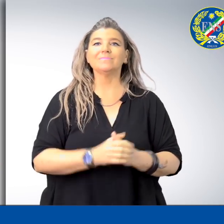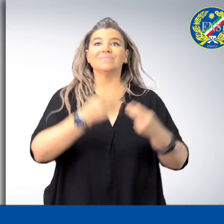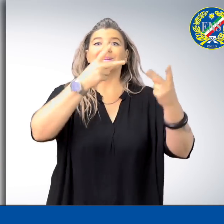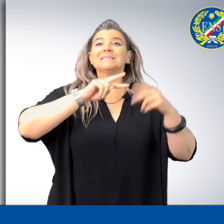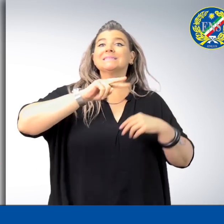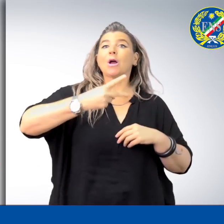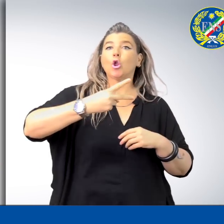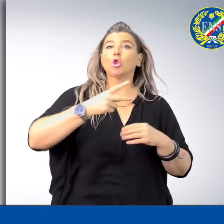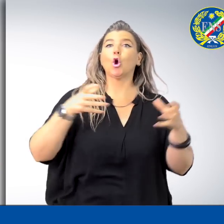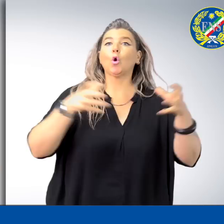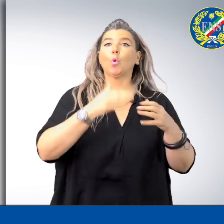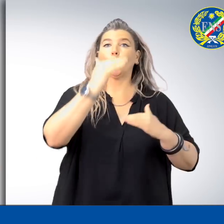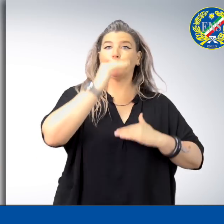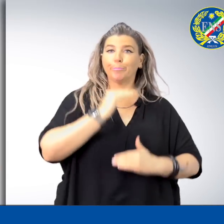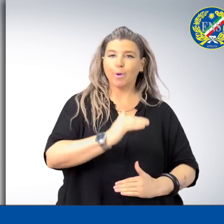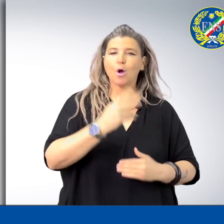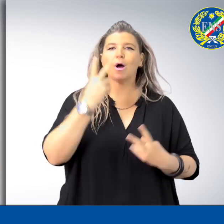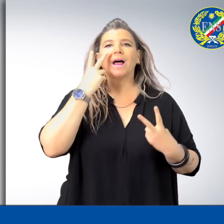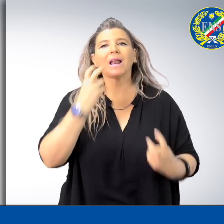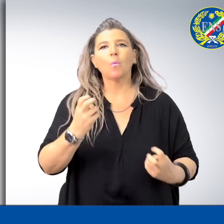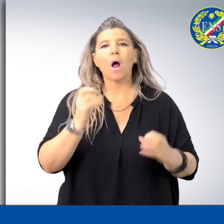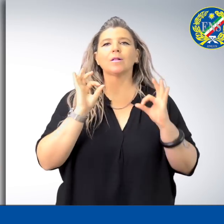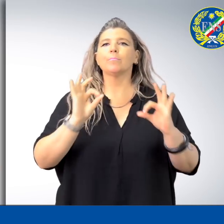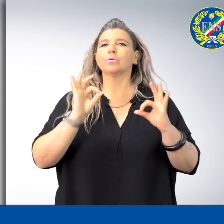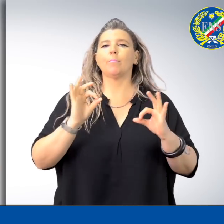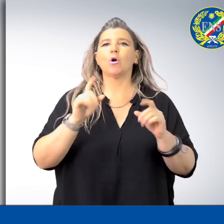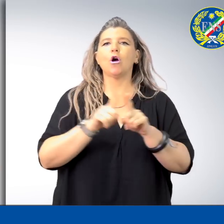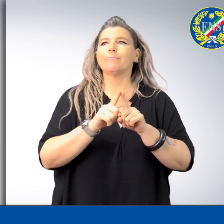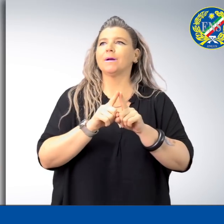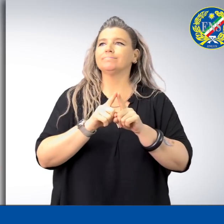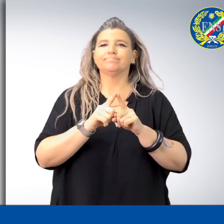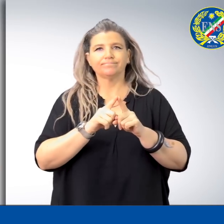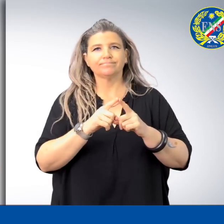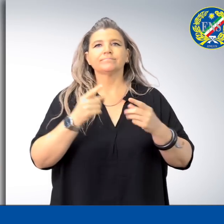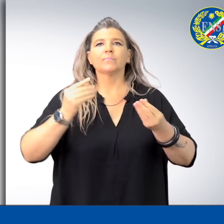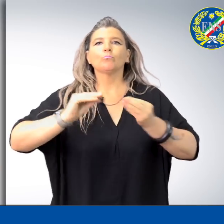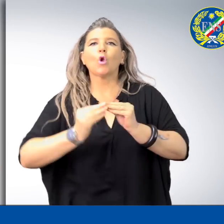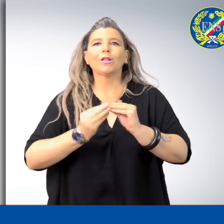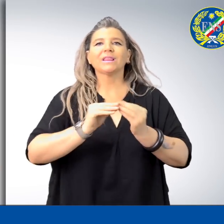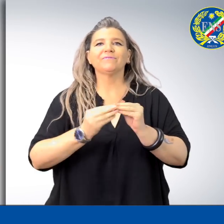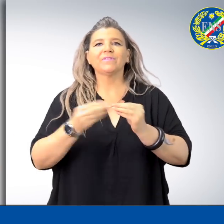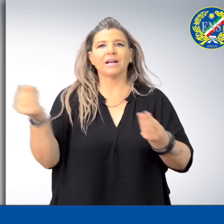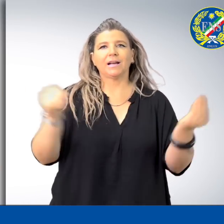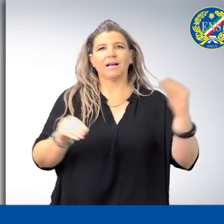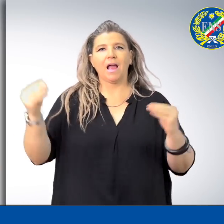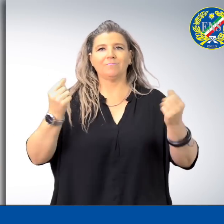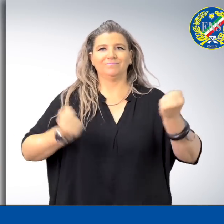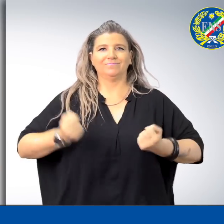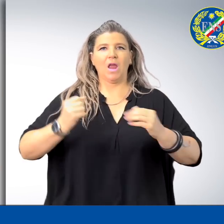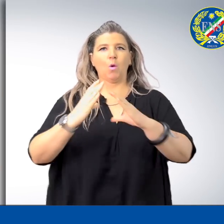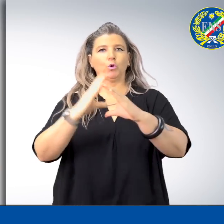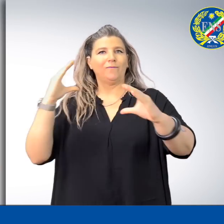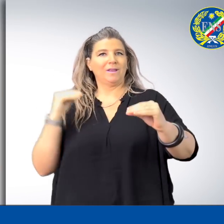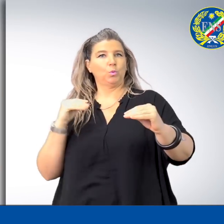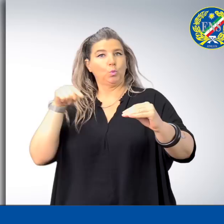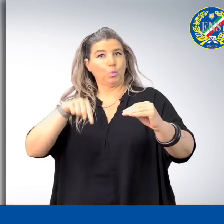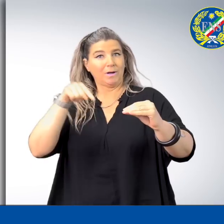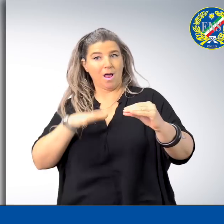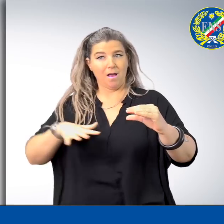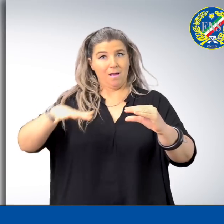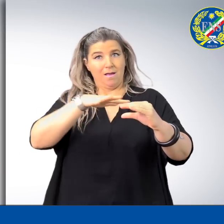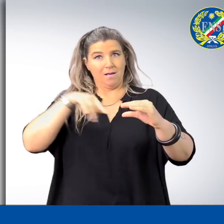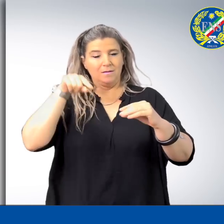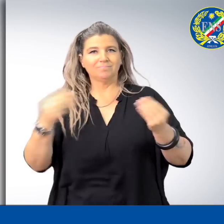Il secondo gruppo è relativo alle modifiche del veicolo